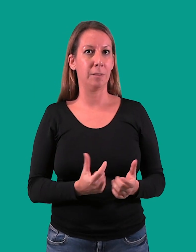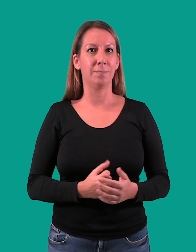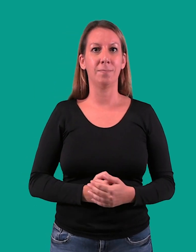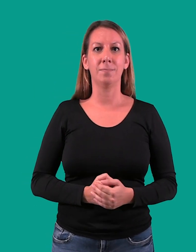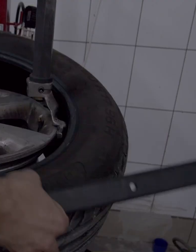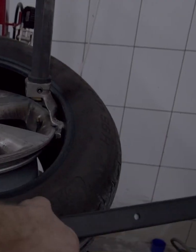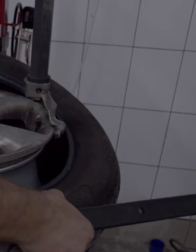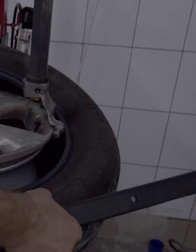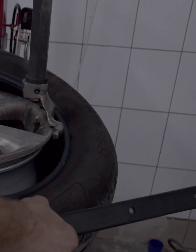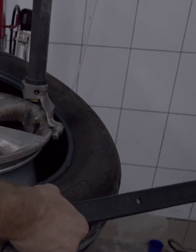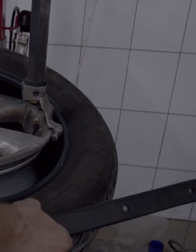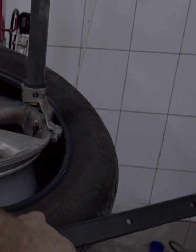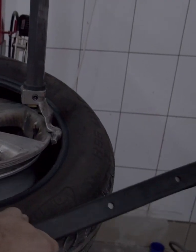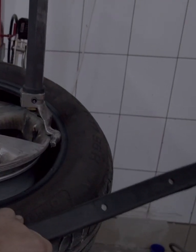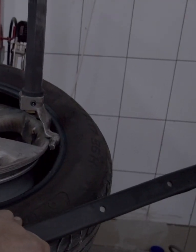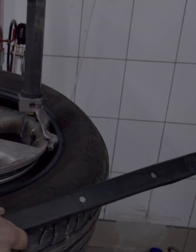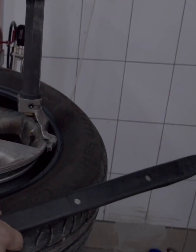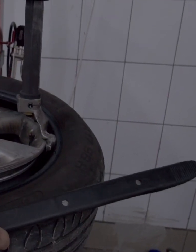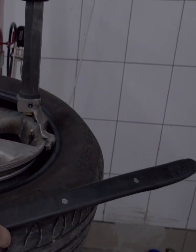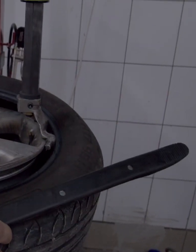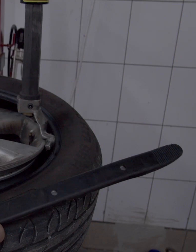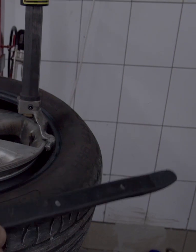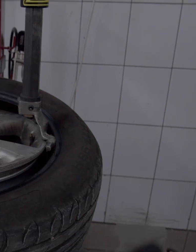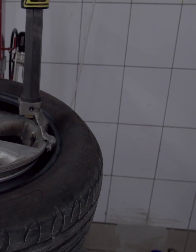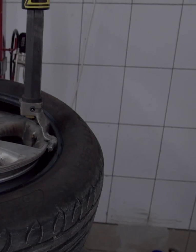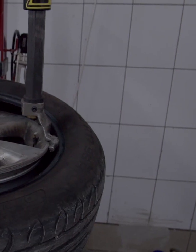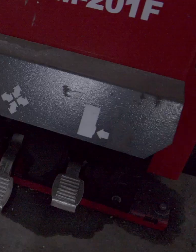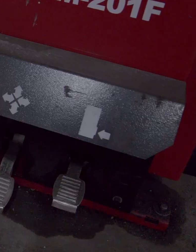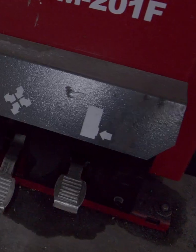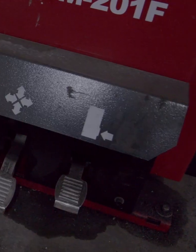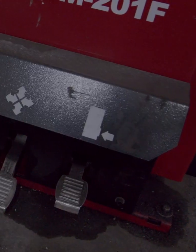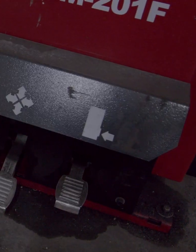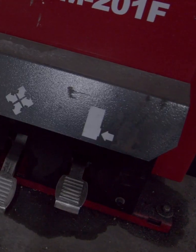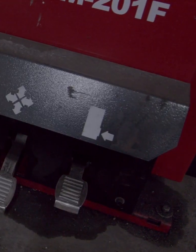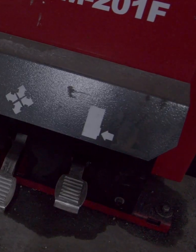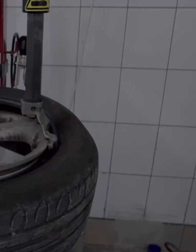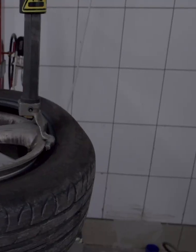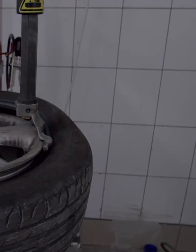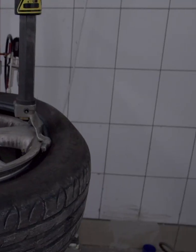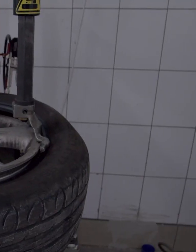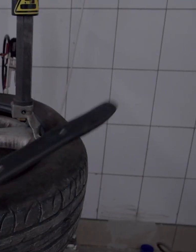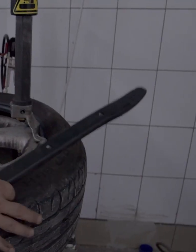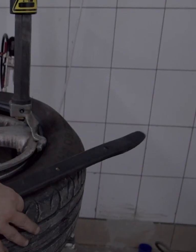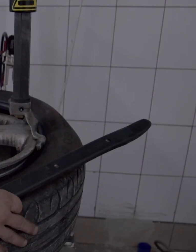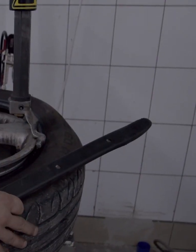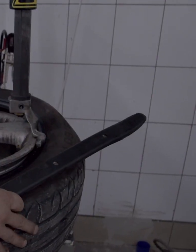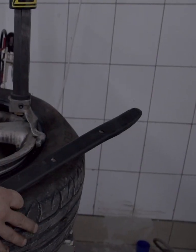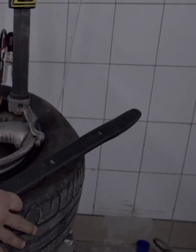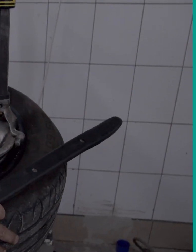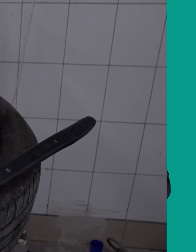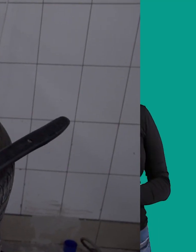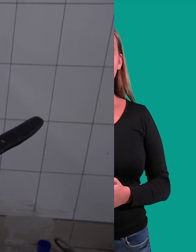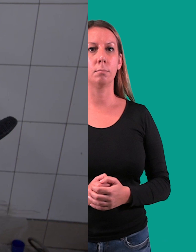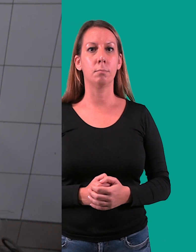Quando Patrik è al lavoro, è necessario prestare attenzione, così come regolare correttamente il cric e assicurarsi che i dadi siano ben stretti.